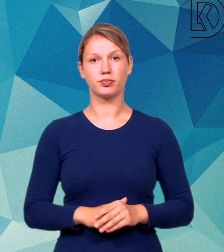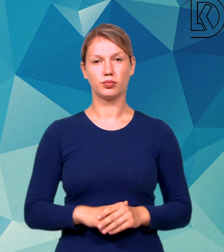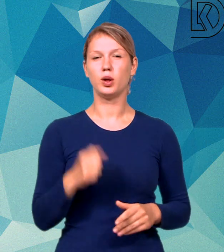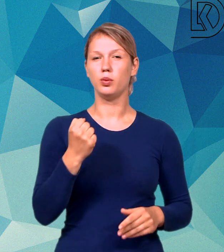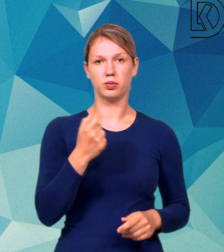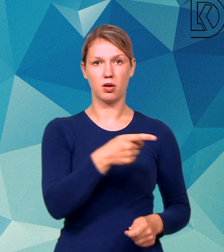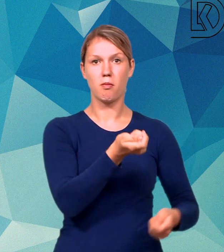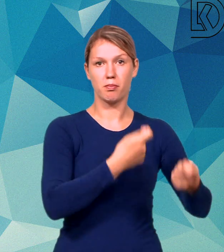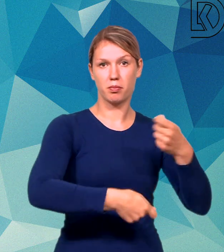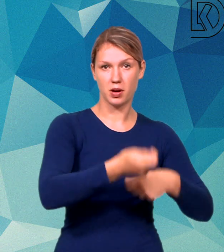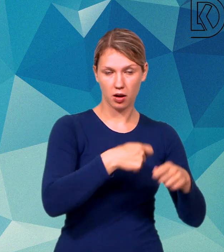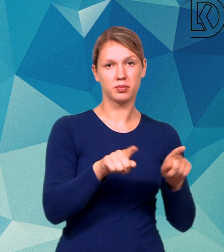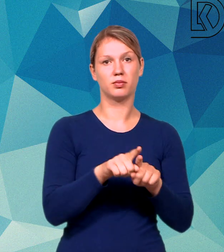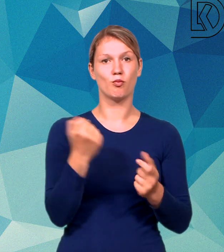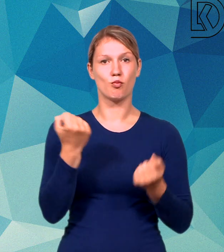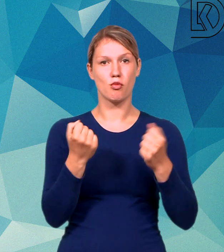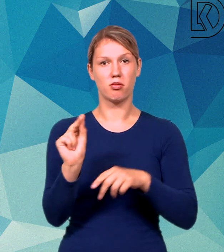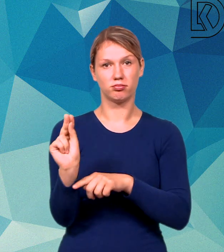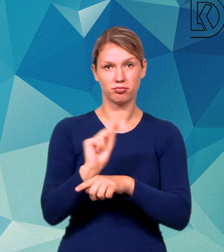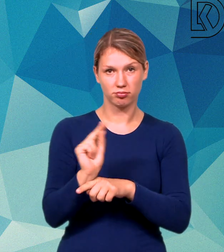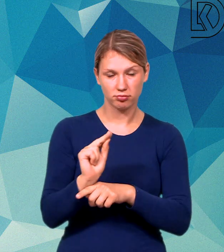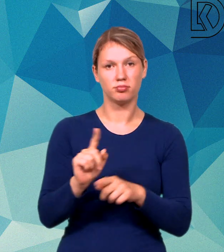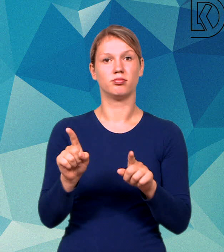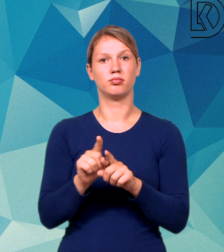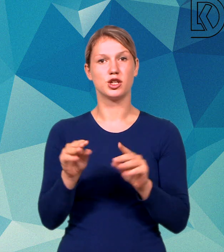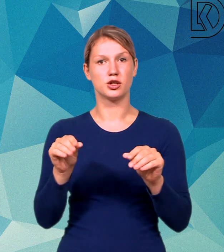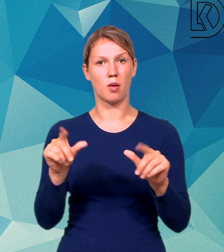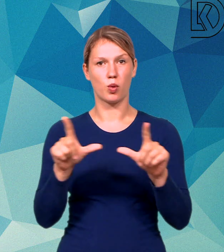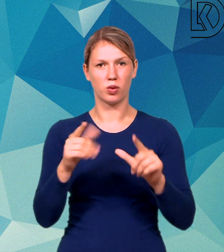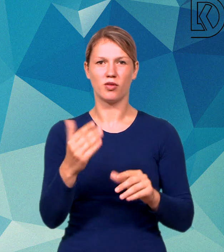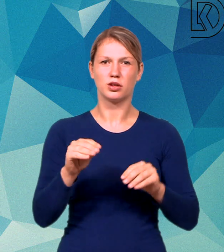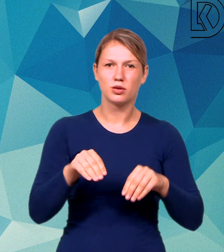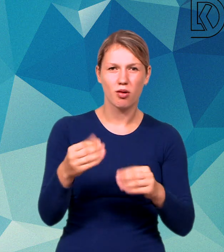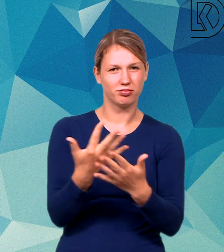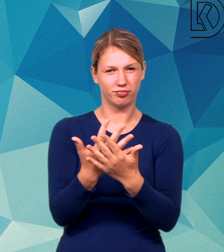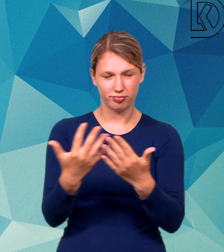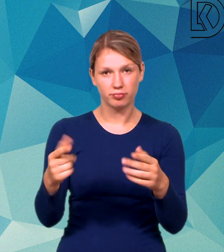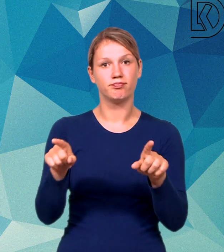Labiausiai jos pakilo prekybininkams, automobilių mechanikams, žemės ūkio specialistams